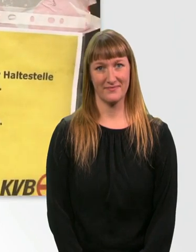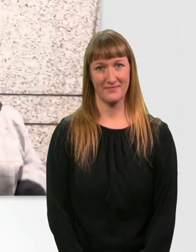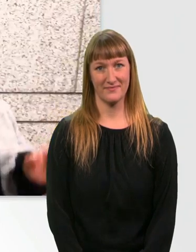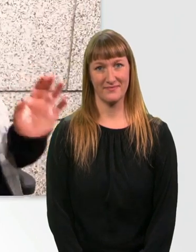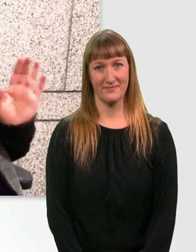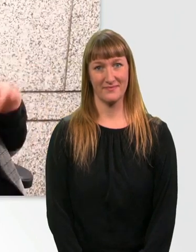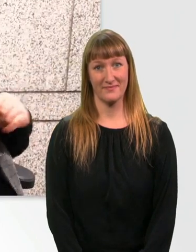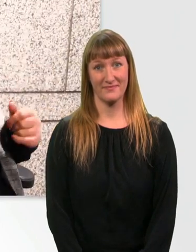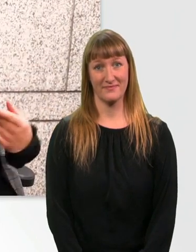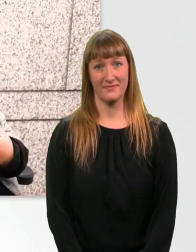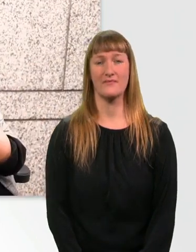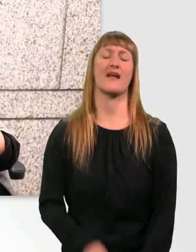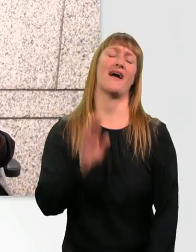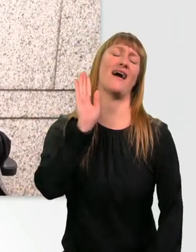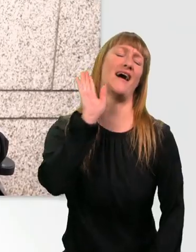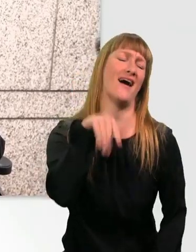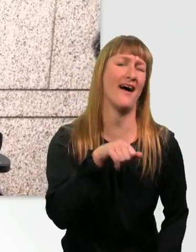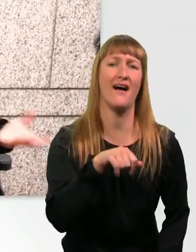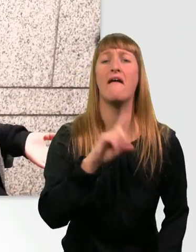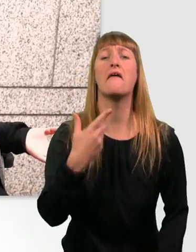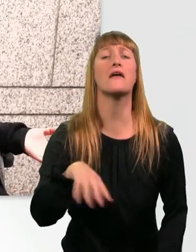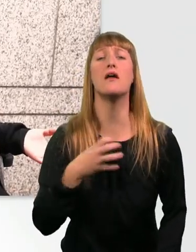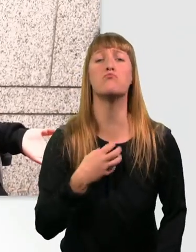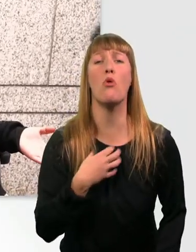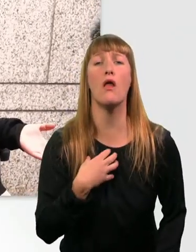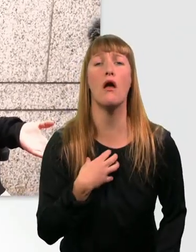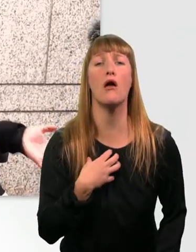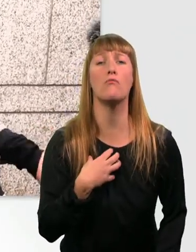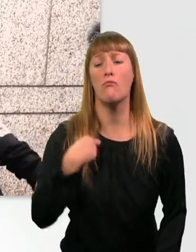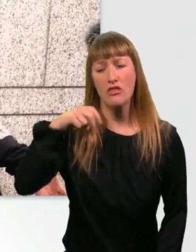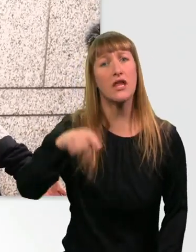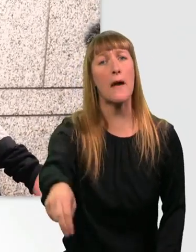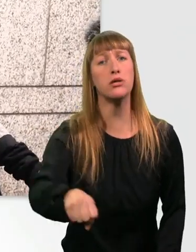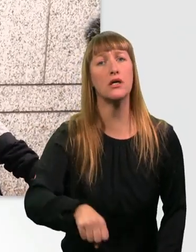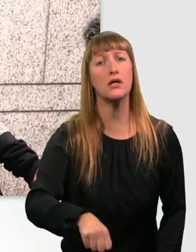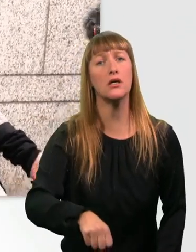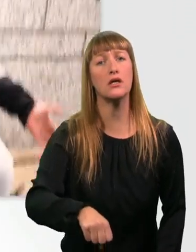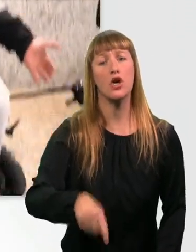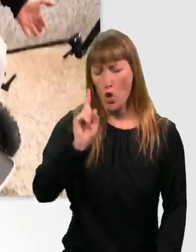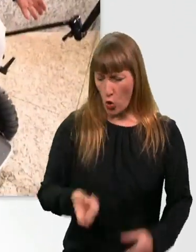Ach so, ja, das ist doch gar kein Problem für mich. Ich kann doch auch die Treppe nehmen mit meinem 150-kg-Rollstuhl.